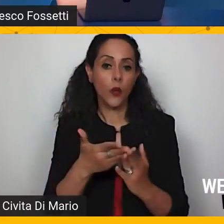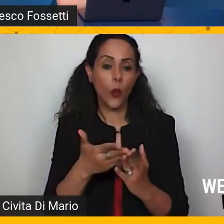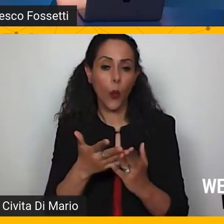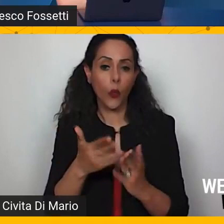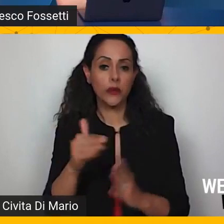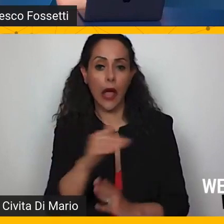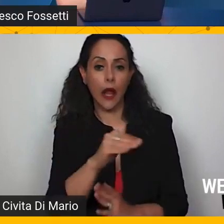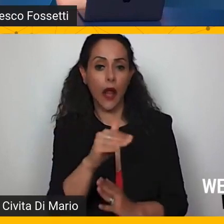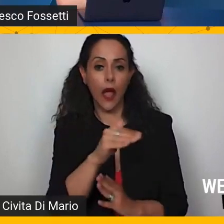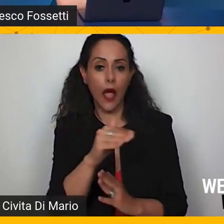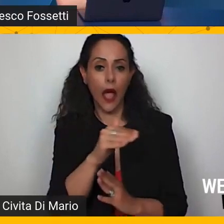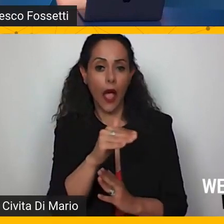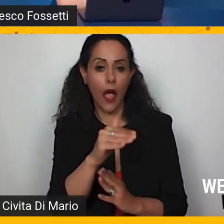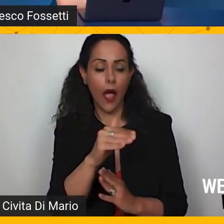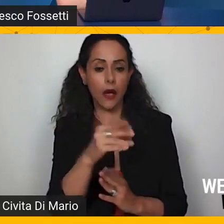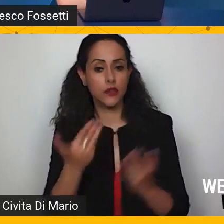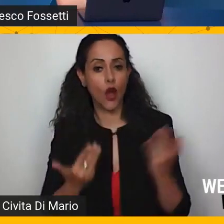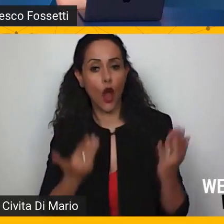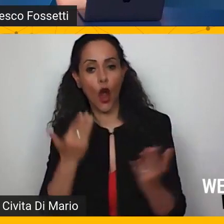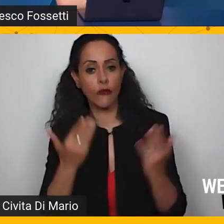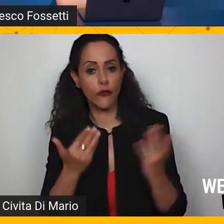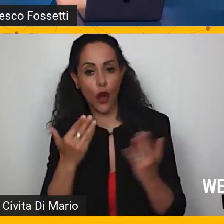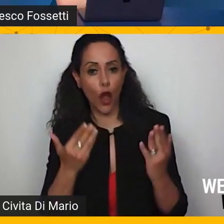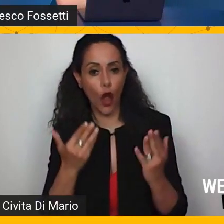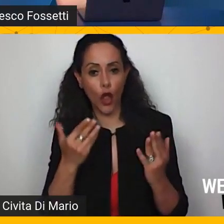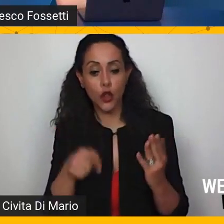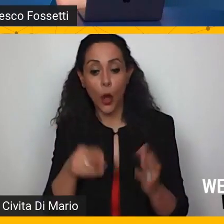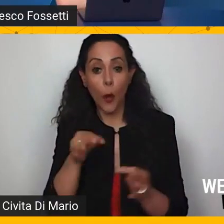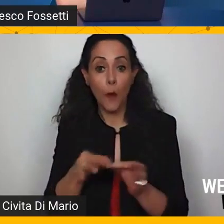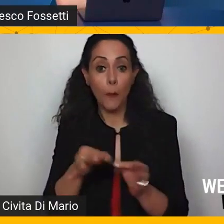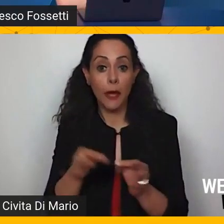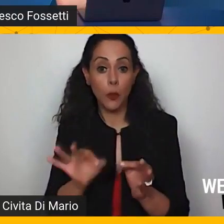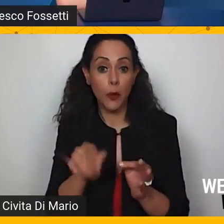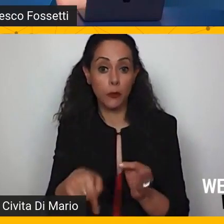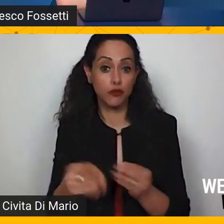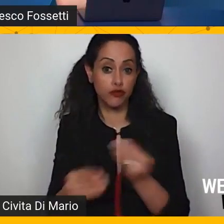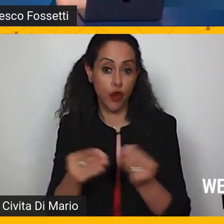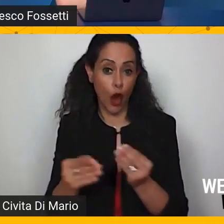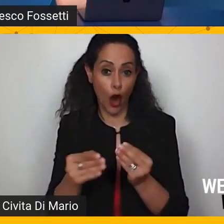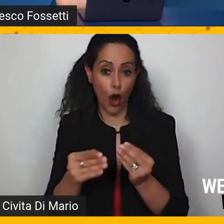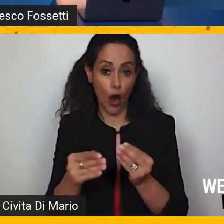aiutare ehm il ragazzo a trovare un momento di confronto